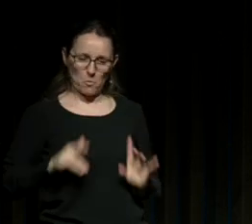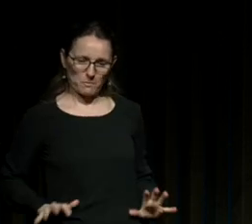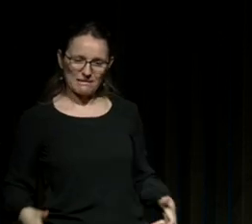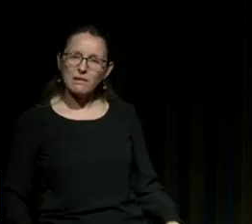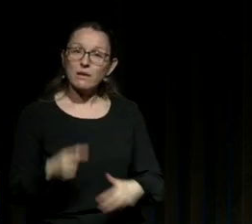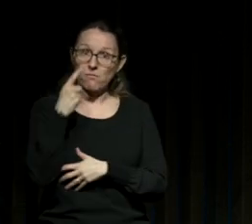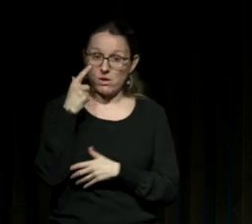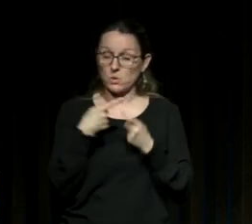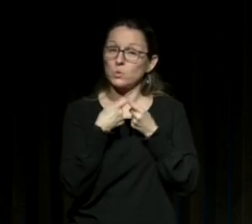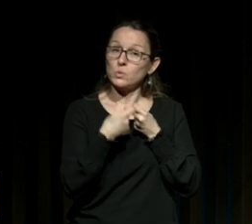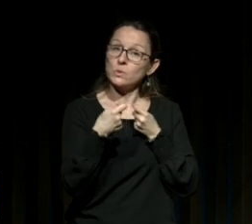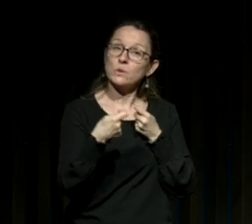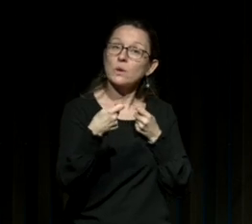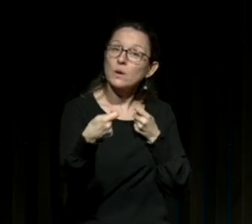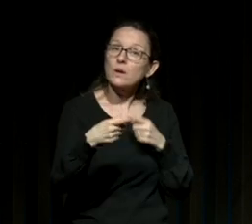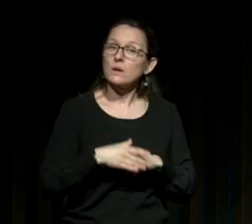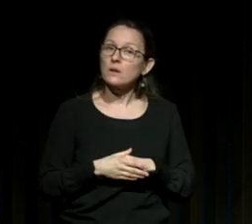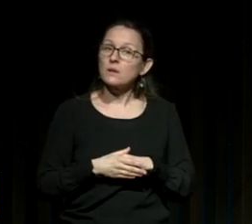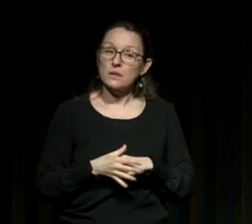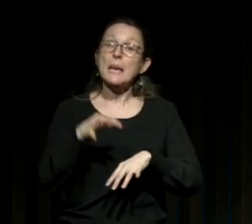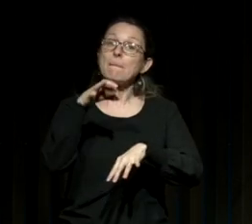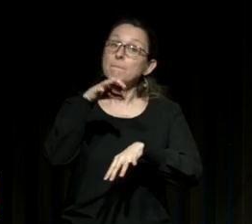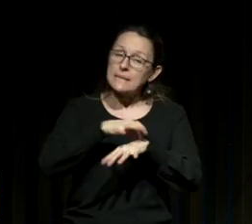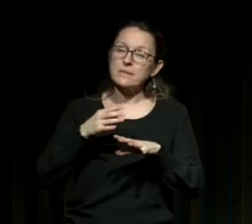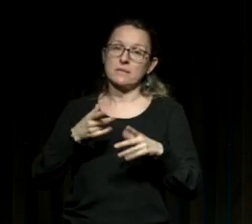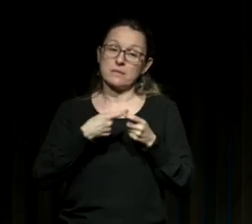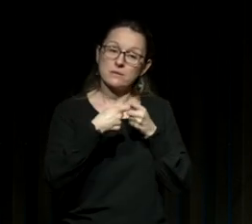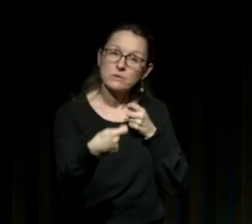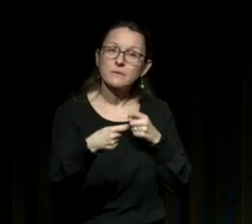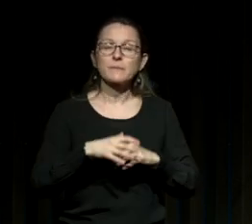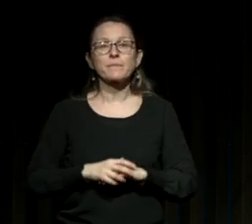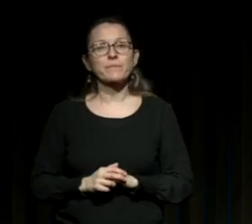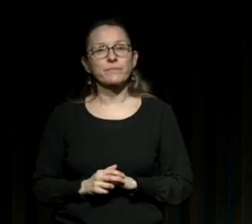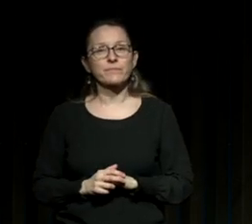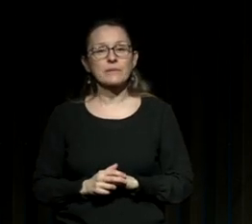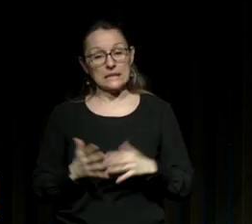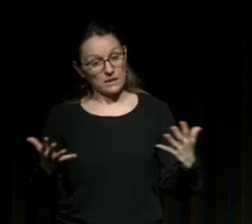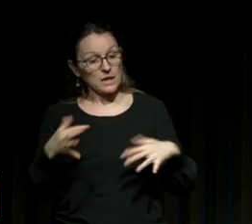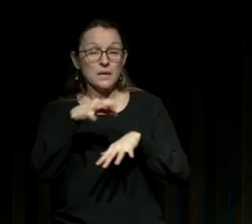dure l'obésité c'est une maladie chronique c'est à la fois une maladie chronique mais c'est une